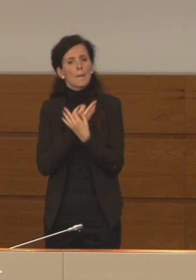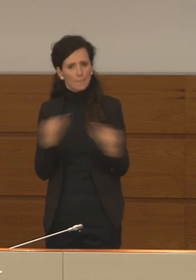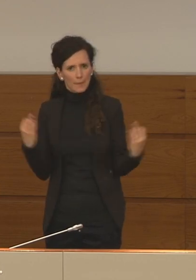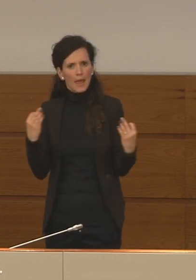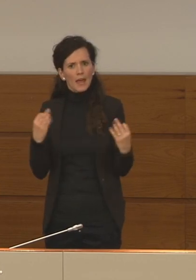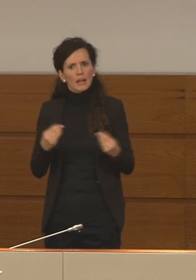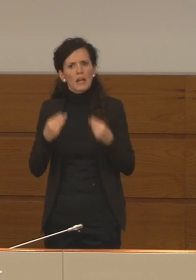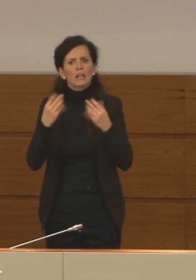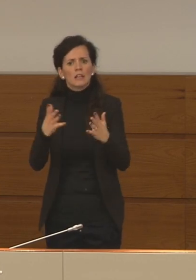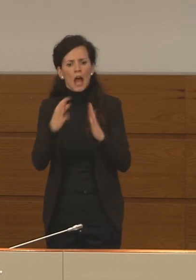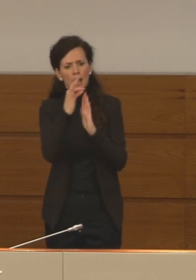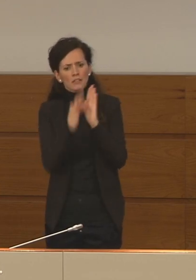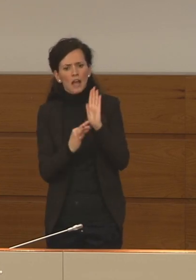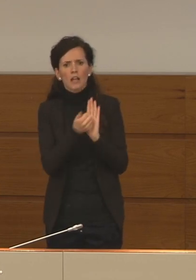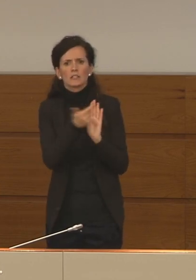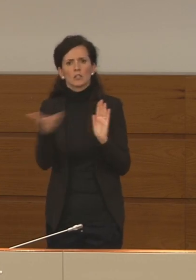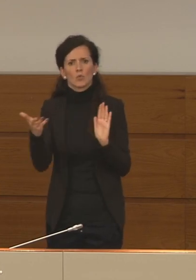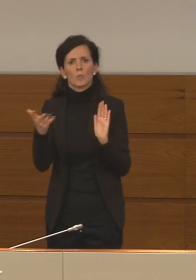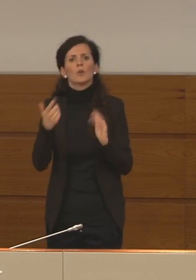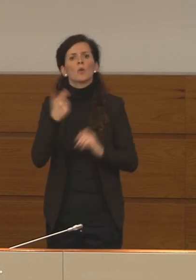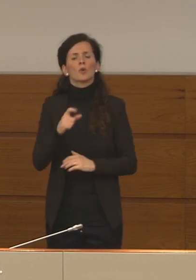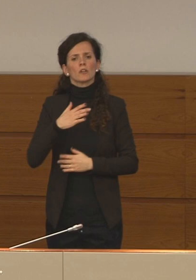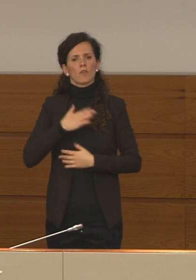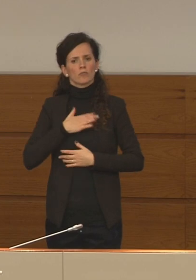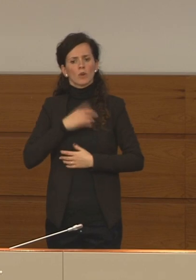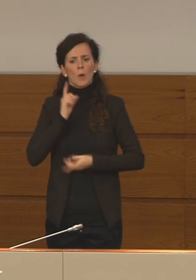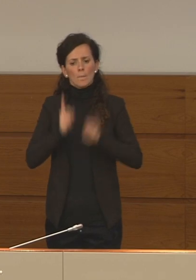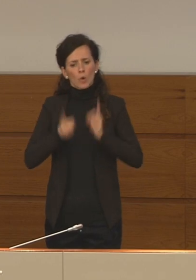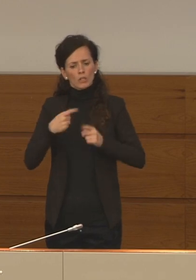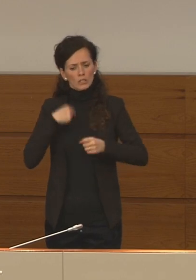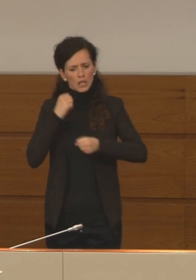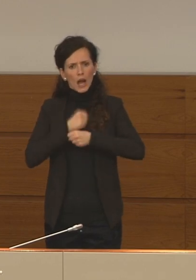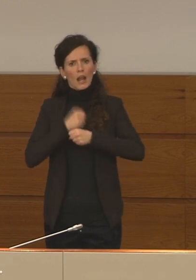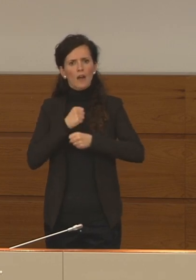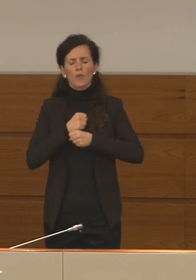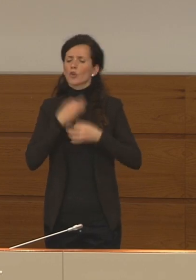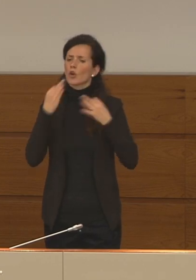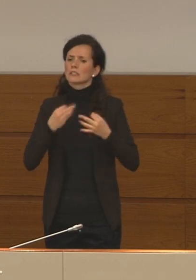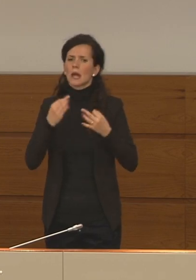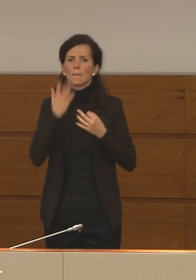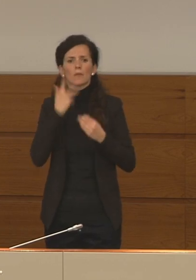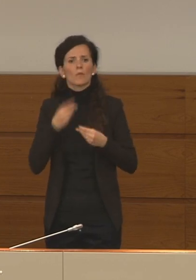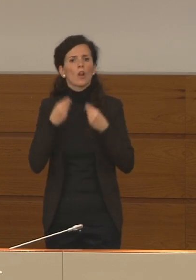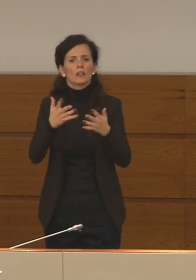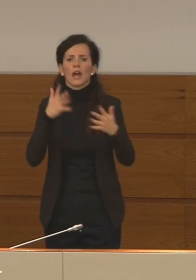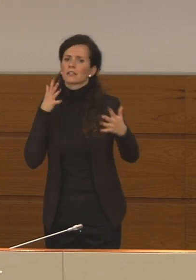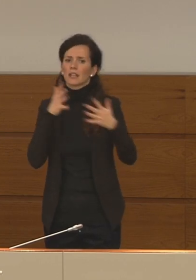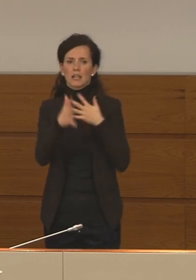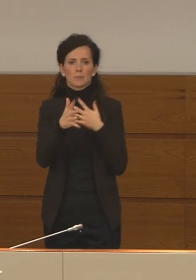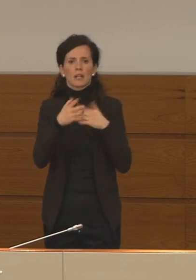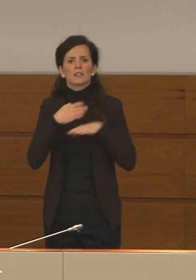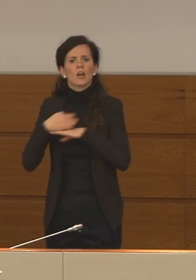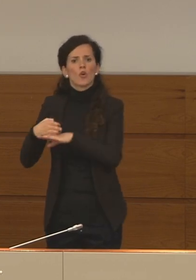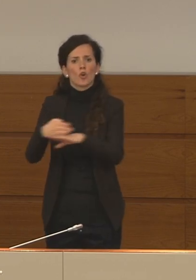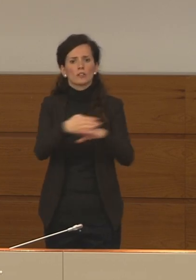dati perché la nostra politica da subito è sempre stata della massima trasparenza della massima condivisione di tutti i dati.